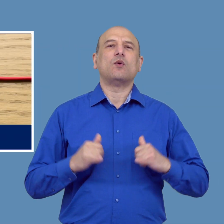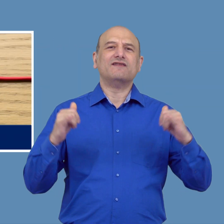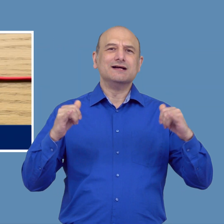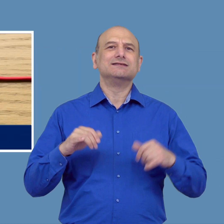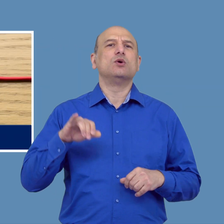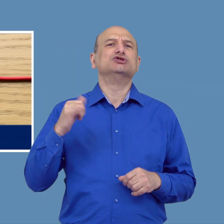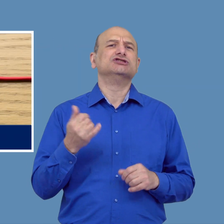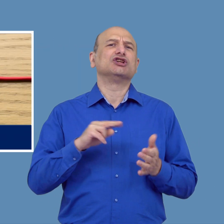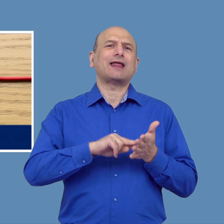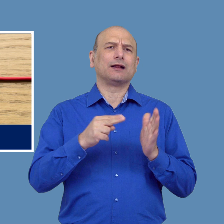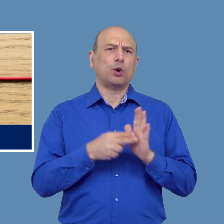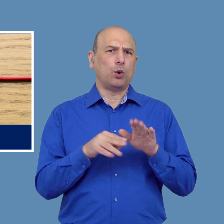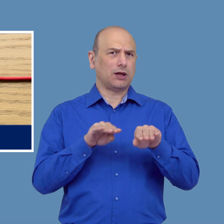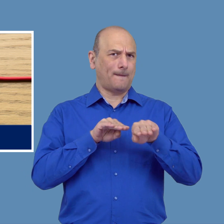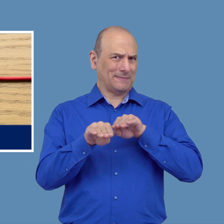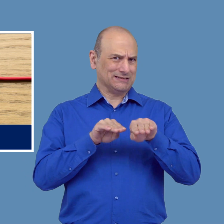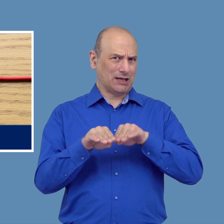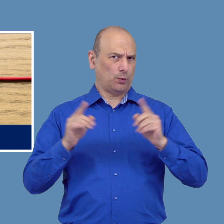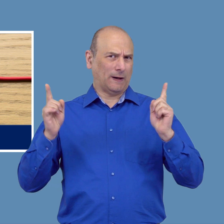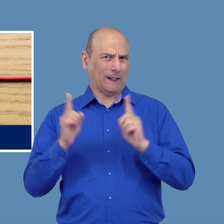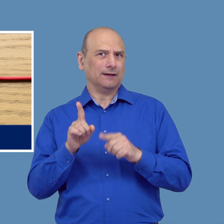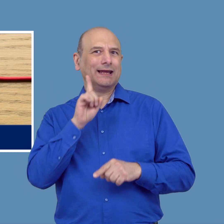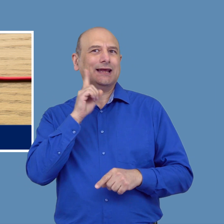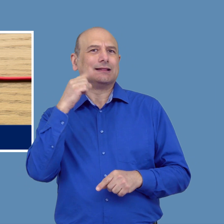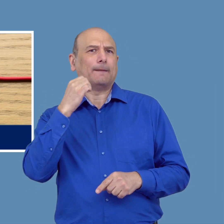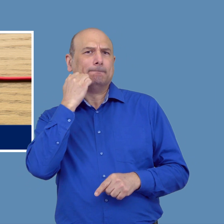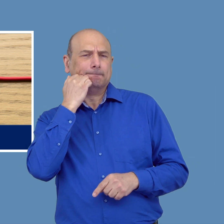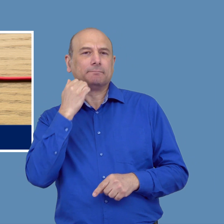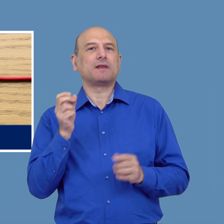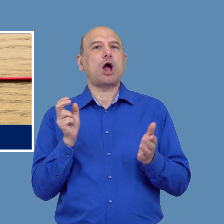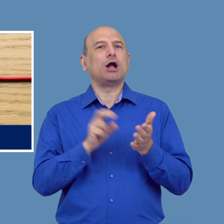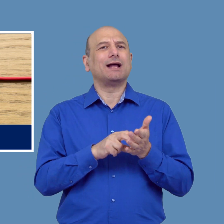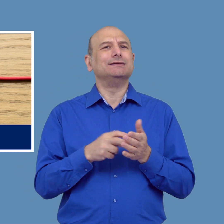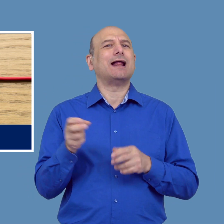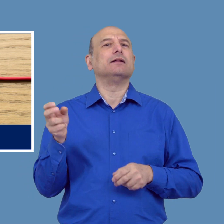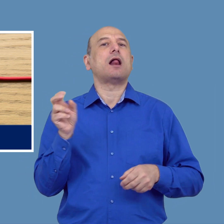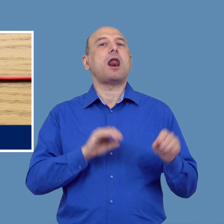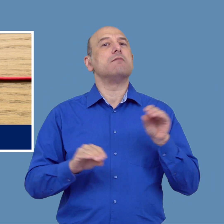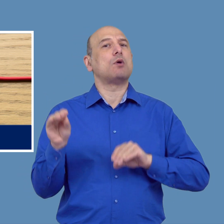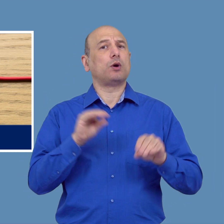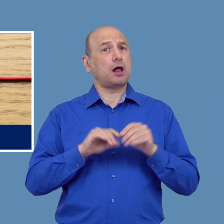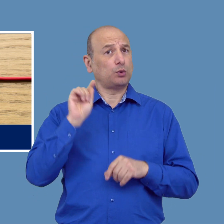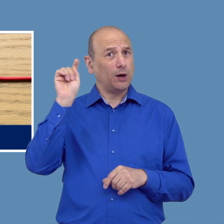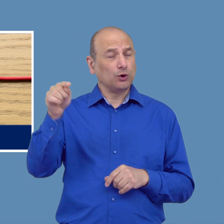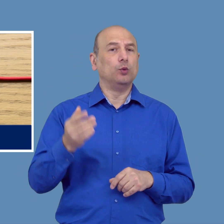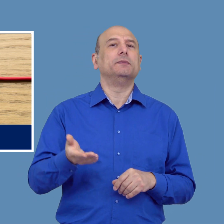Az Innovációs és Technológiai Minisztérium (ITM) akkreditált laboratóriumában